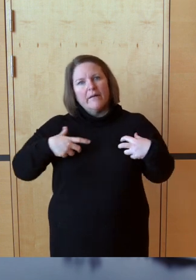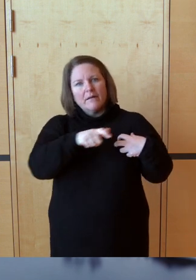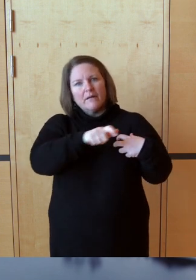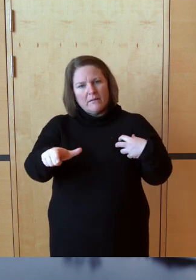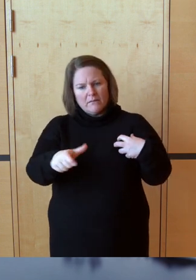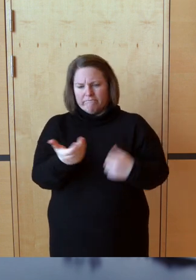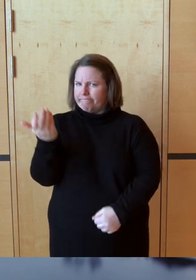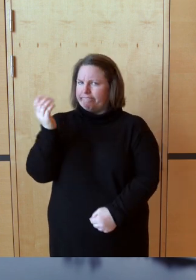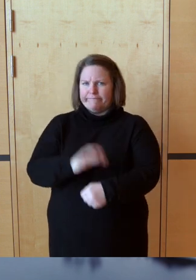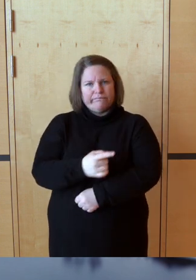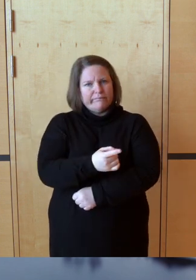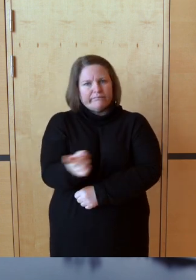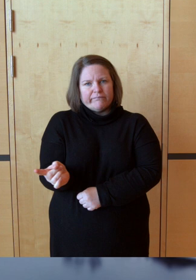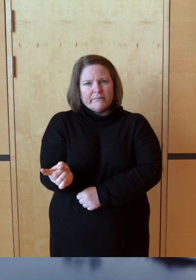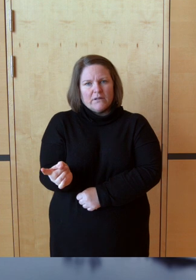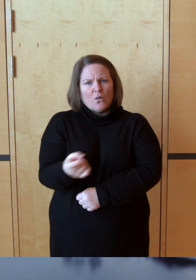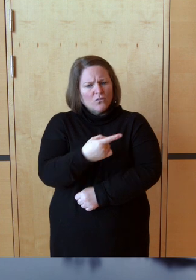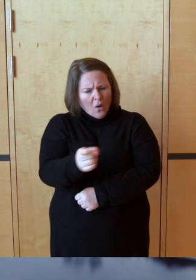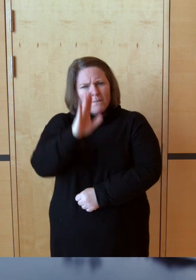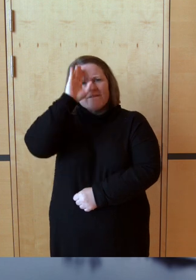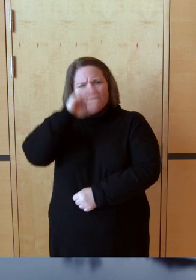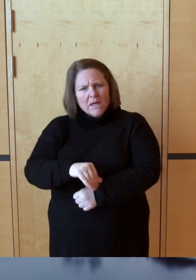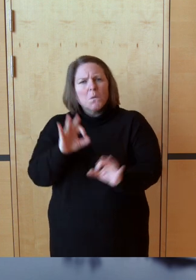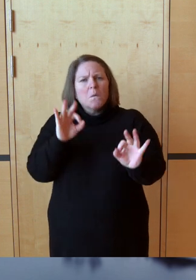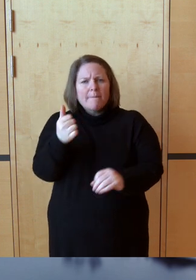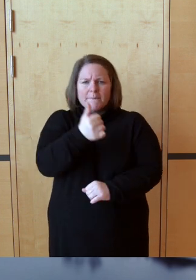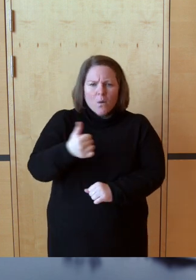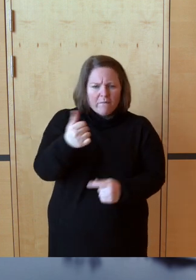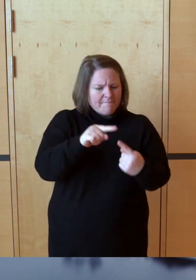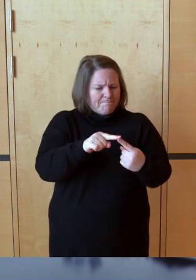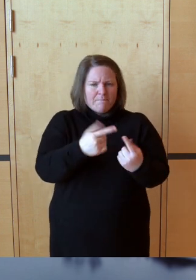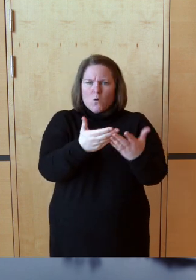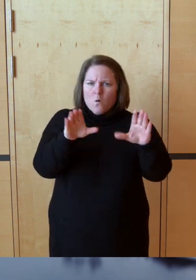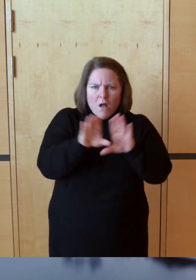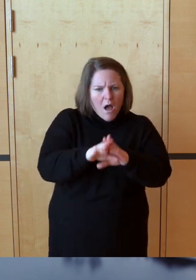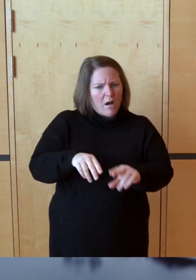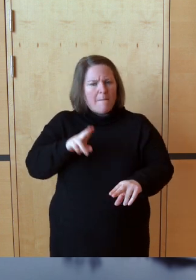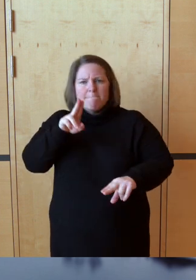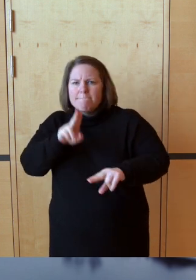De kan bäst värdera sina behov av så väl lokaler läge utryckningstid